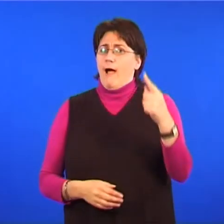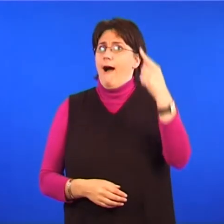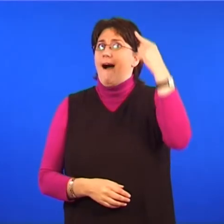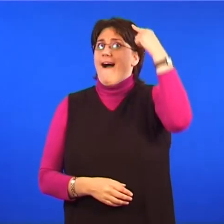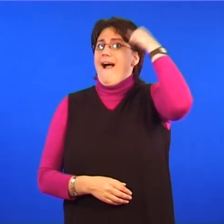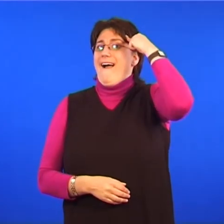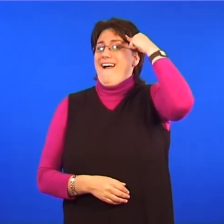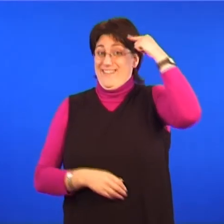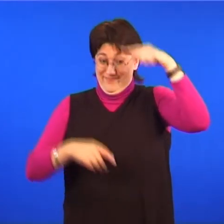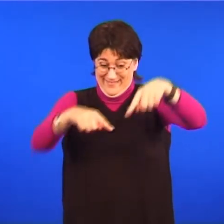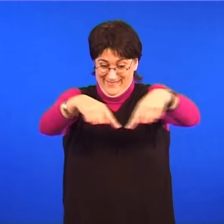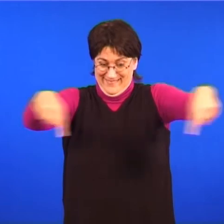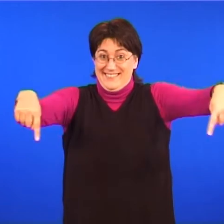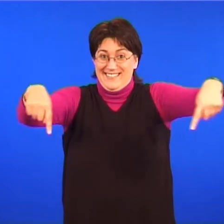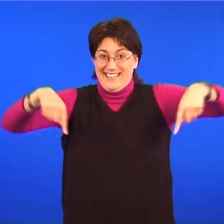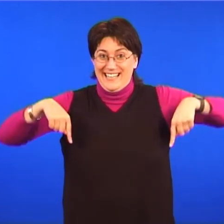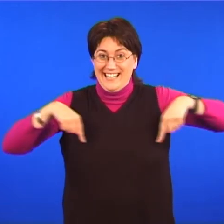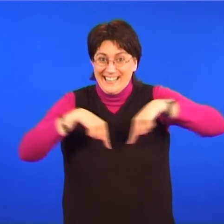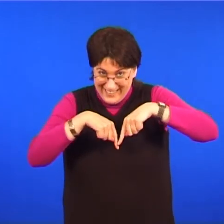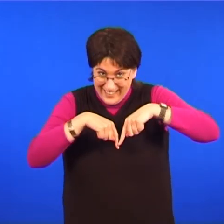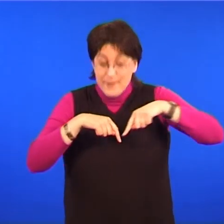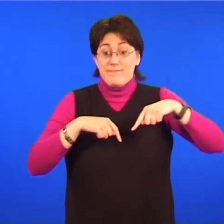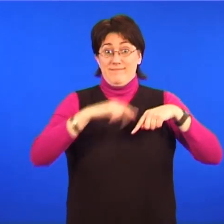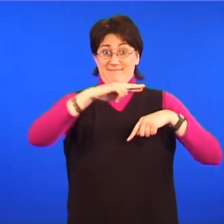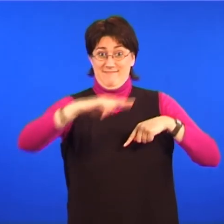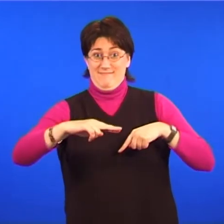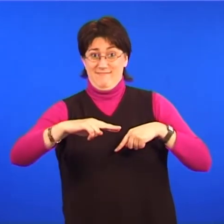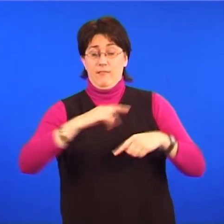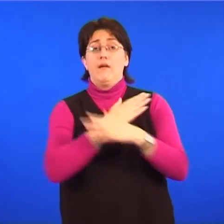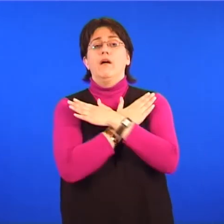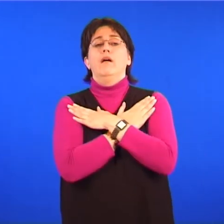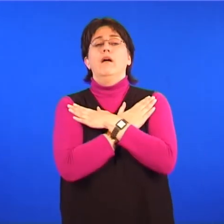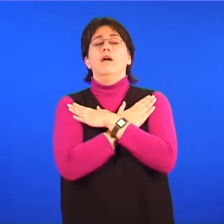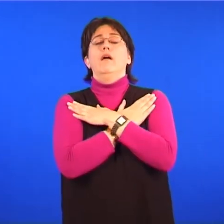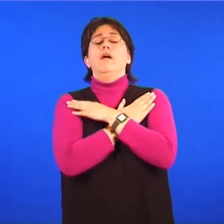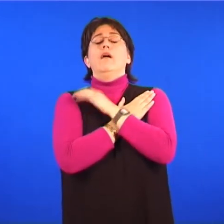Hún tók þá skjóðu og hélt henni yfir vitin á karli,